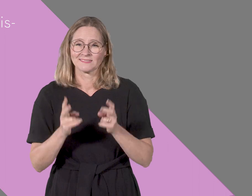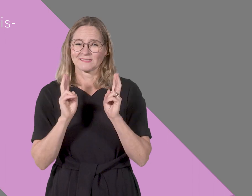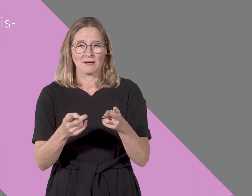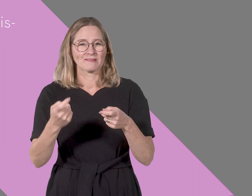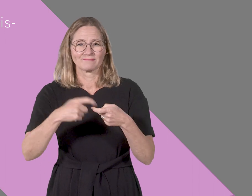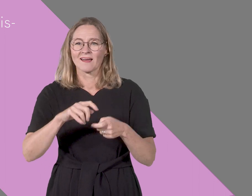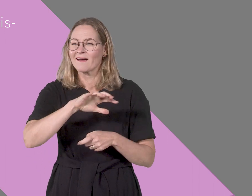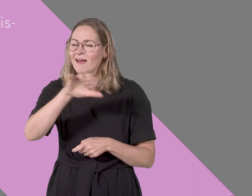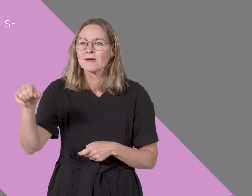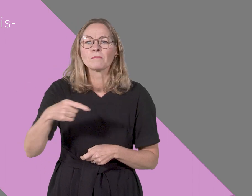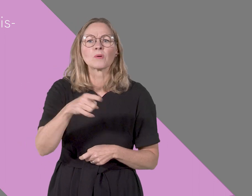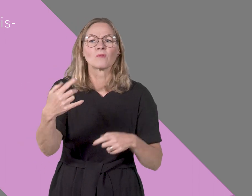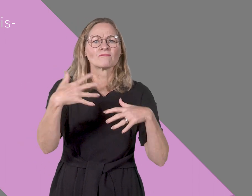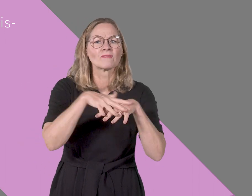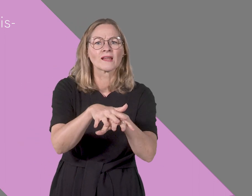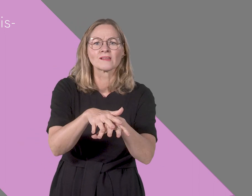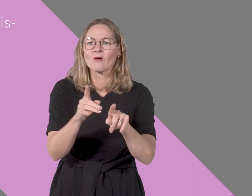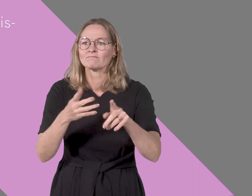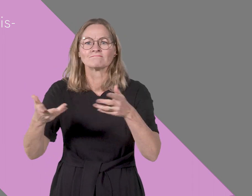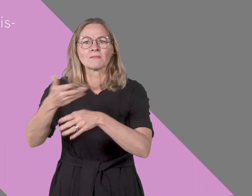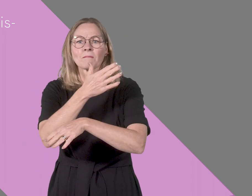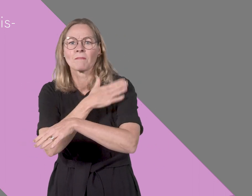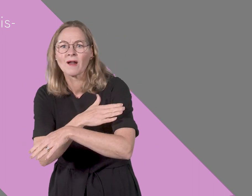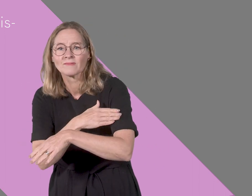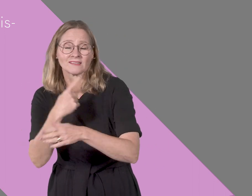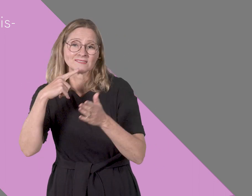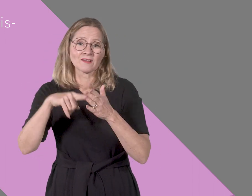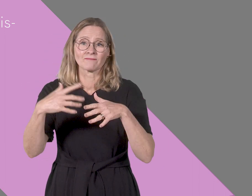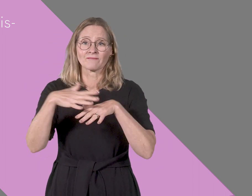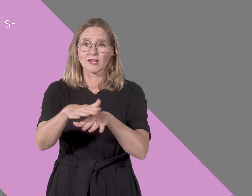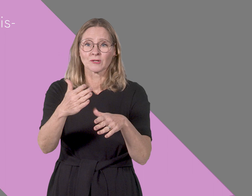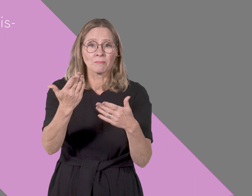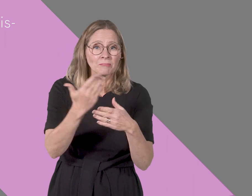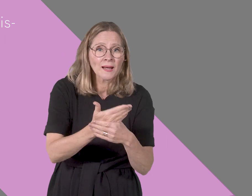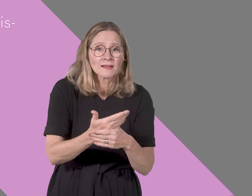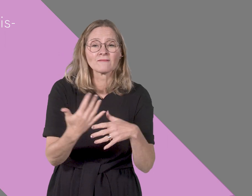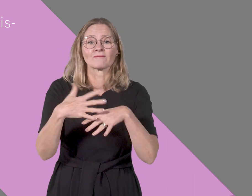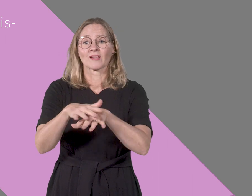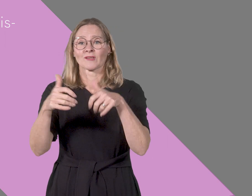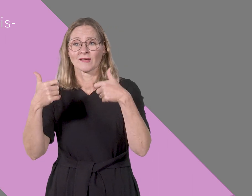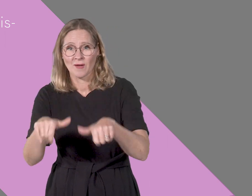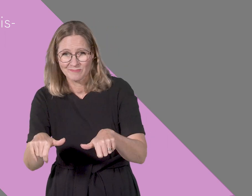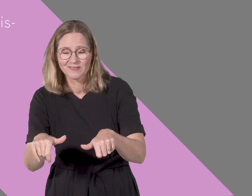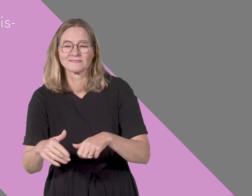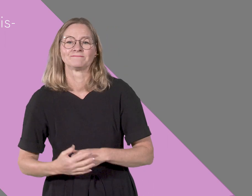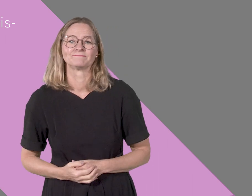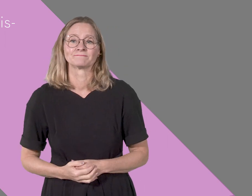Sama koskee myös kaikkia muita verkon yli toimivia palveluita, - kuten verkkopankkeja sekä verkkokauppoja.